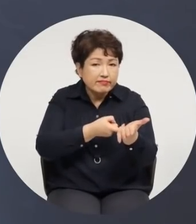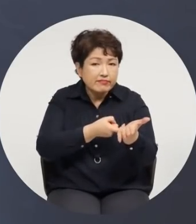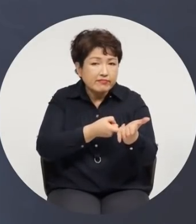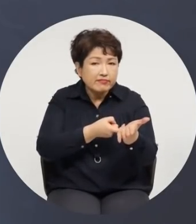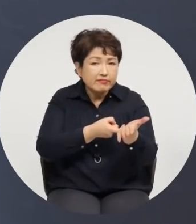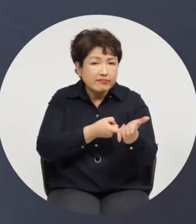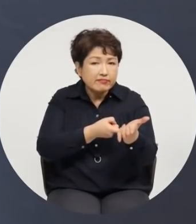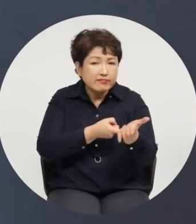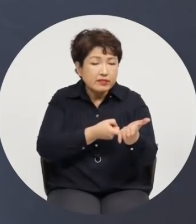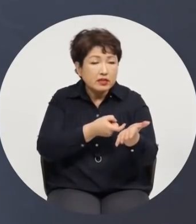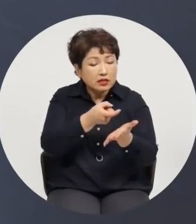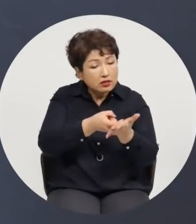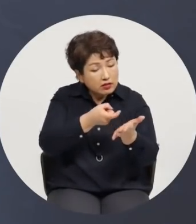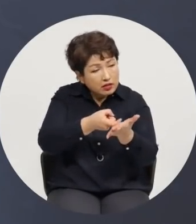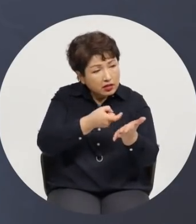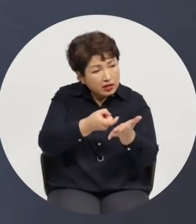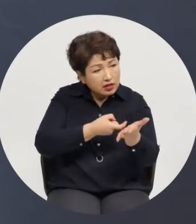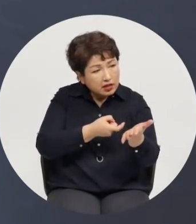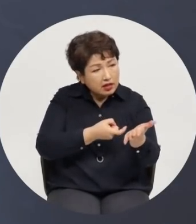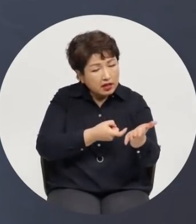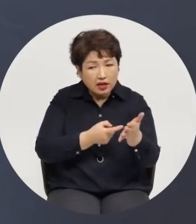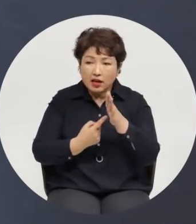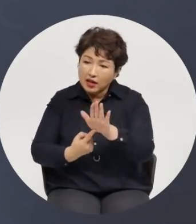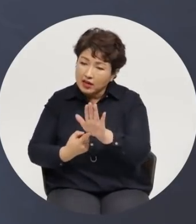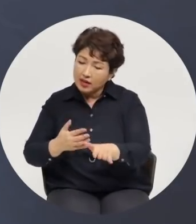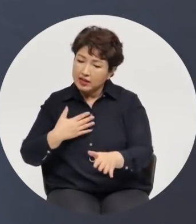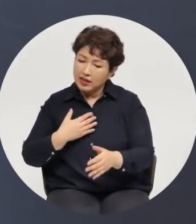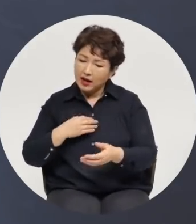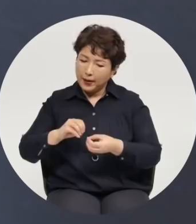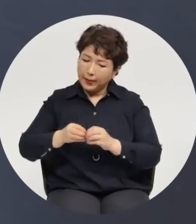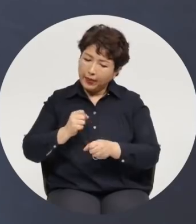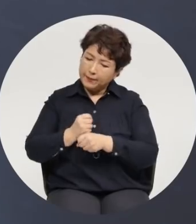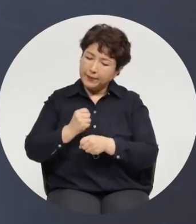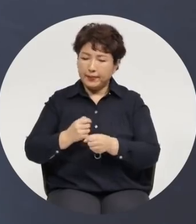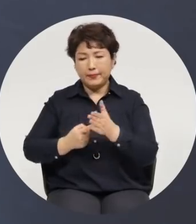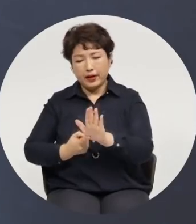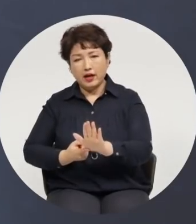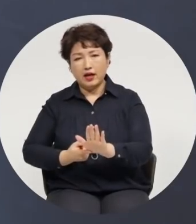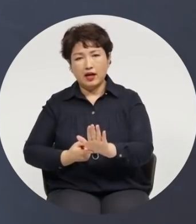그 흉내 내는 것이 곧 교육이에요 '따라 배우기'